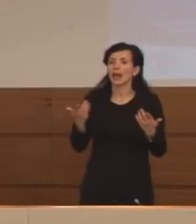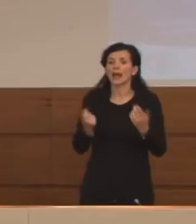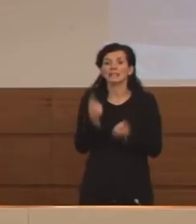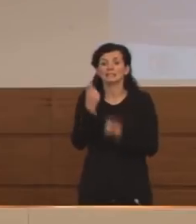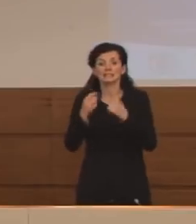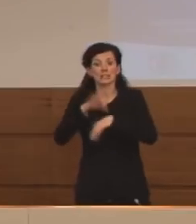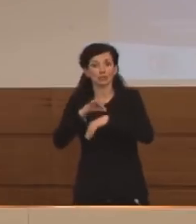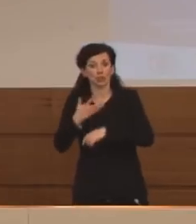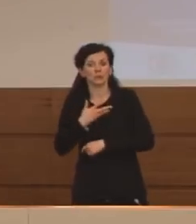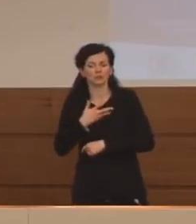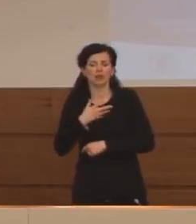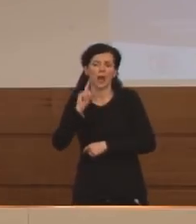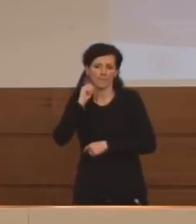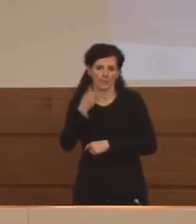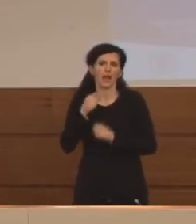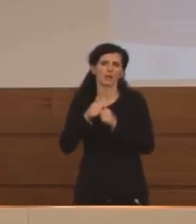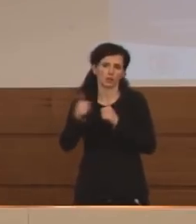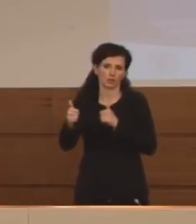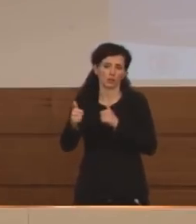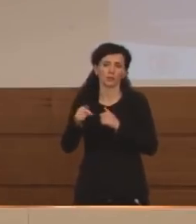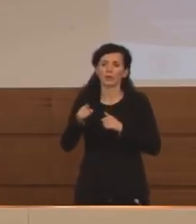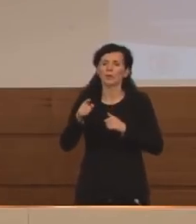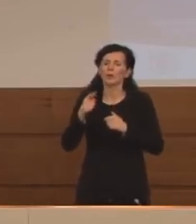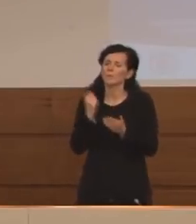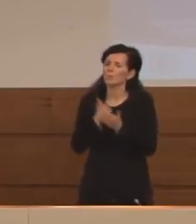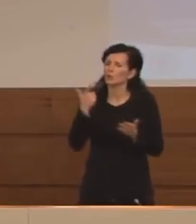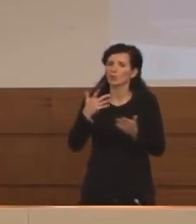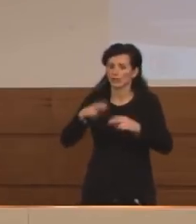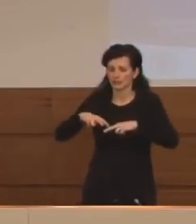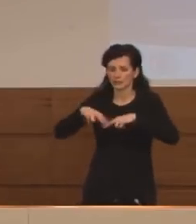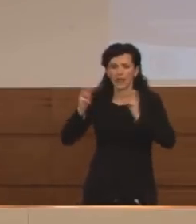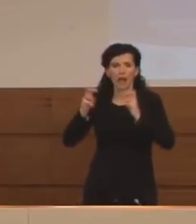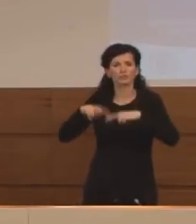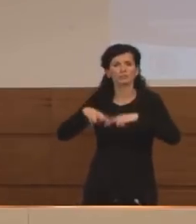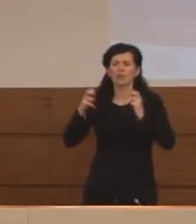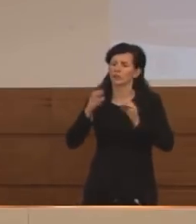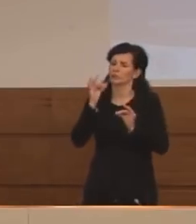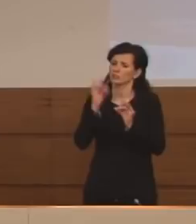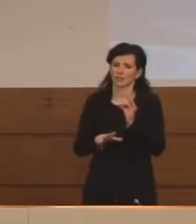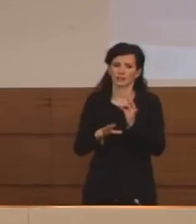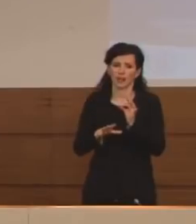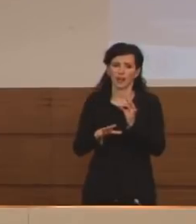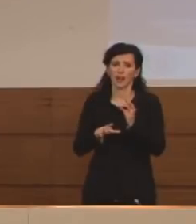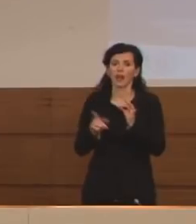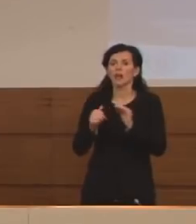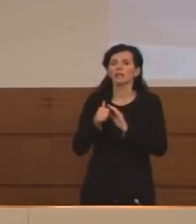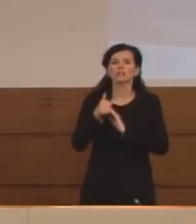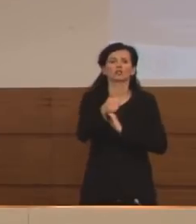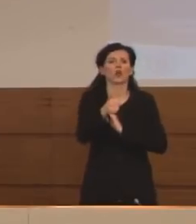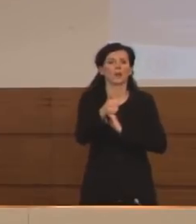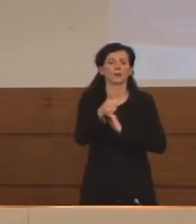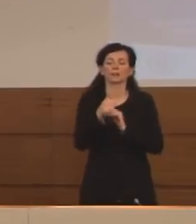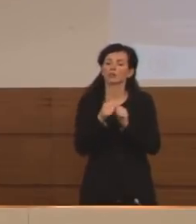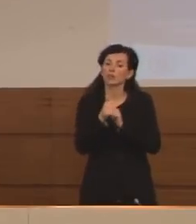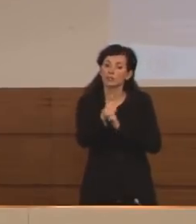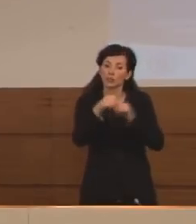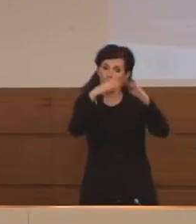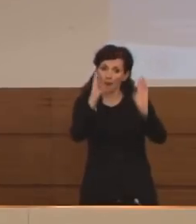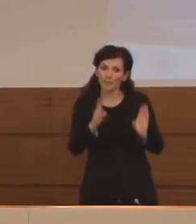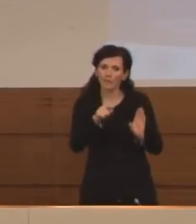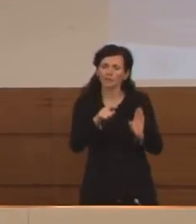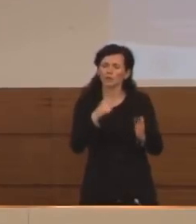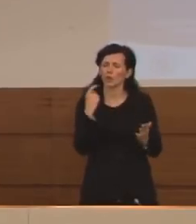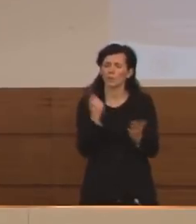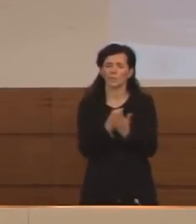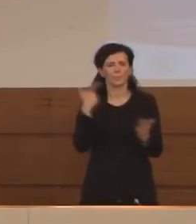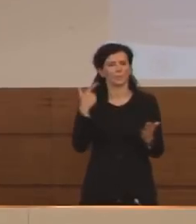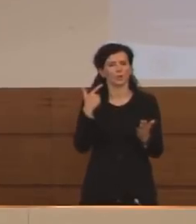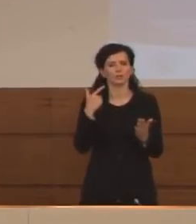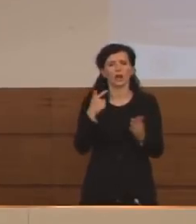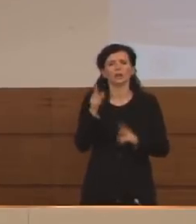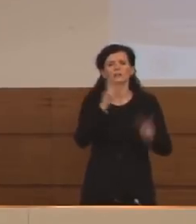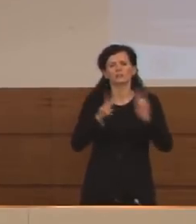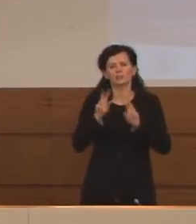Ma diagnosi tempestiva, rintraccio dei contatti, isolamento sono tappe fondamentali di contenimento dei focolai.